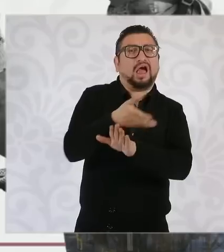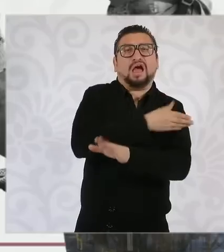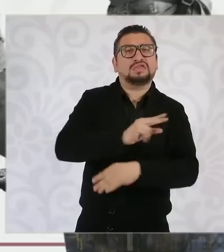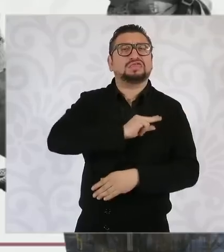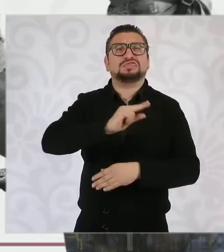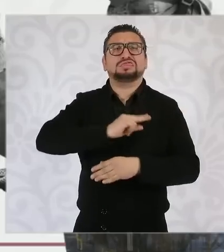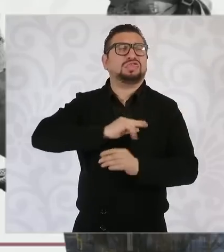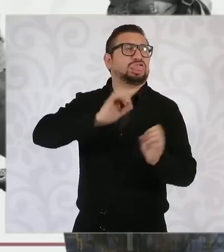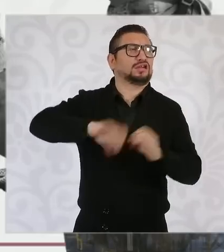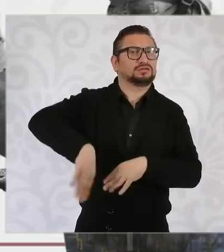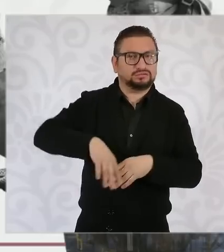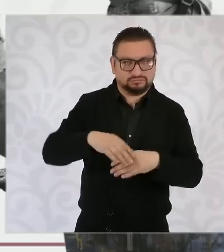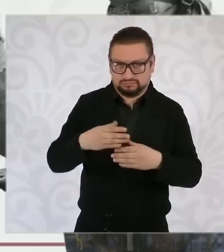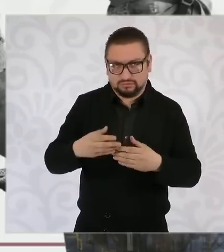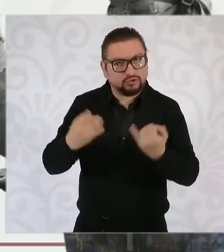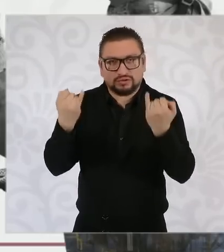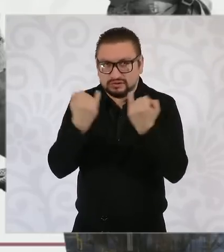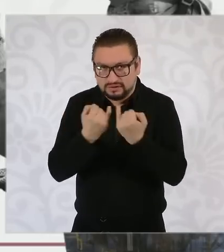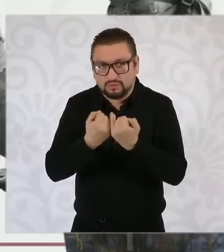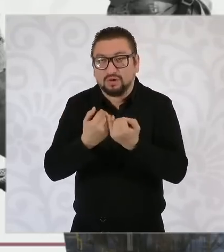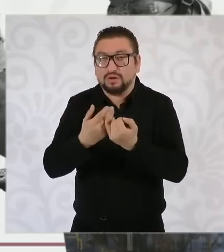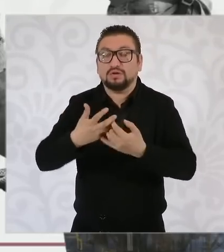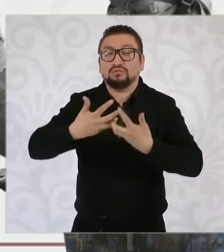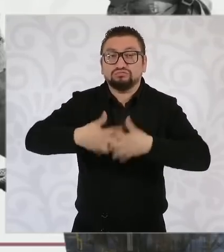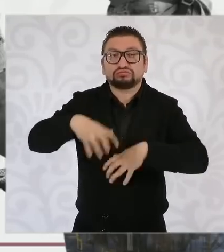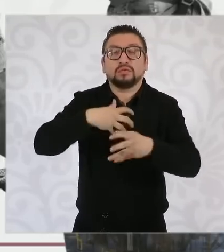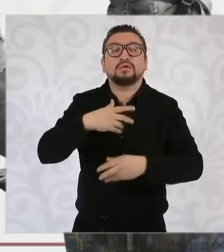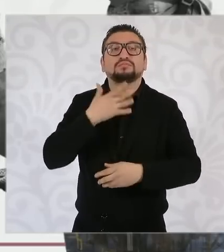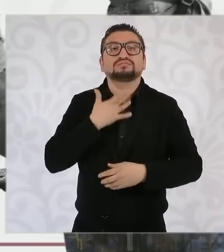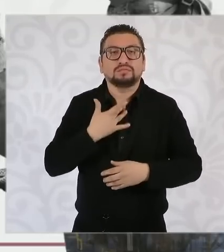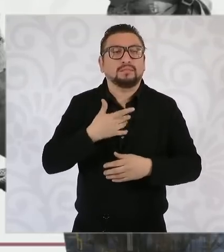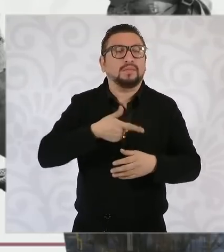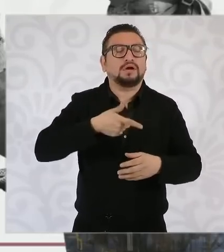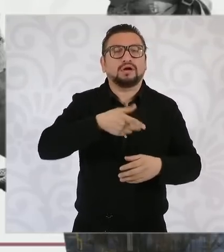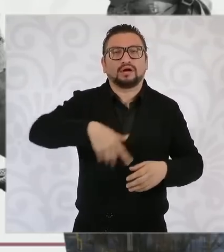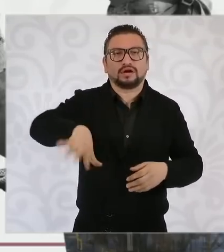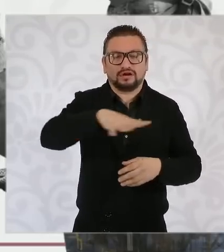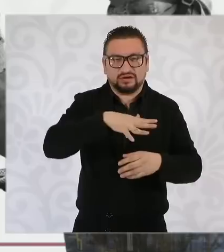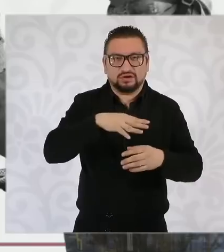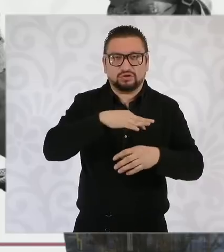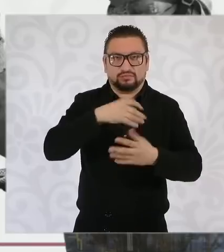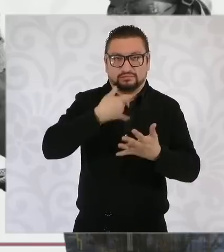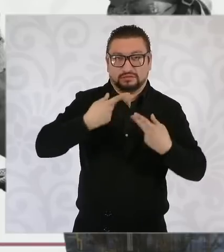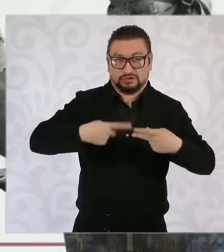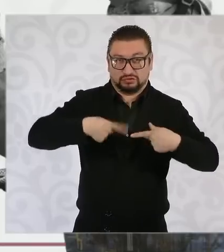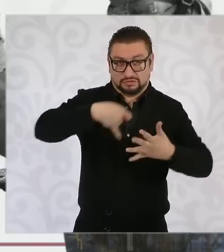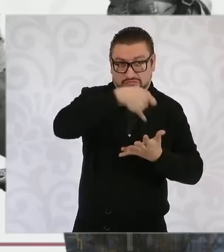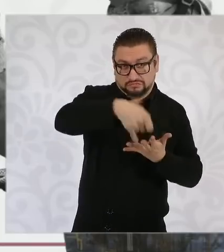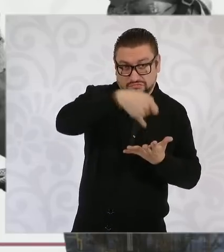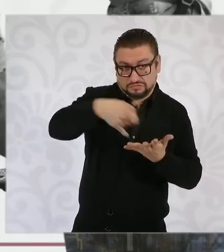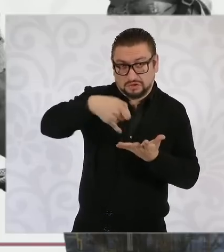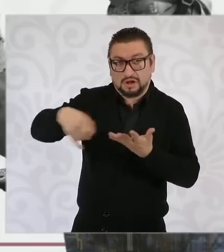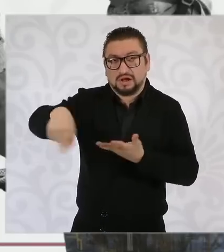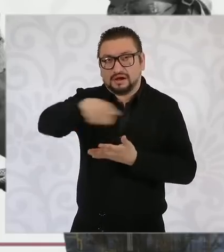fertilizantes gratuitos En beneficio del pueblo y los agricultores más vulnerables de nuestro